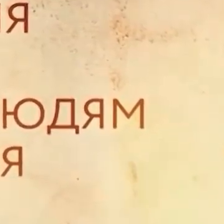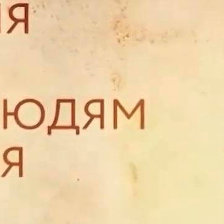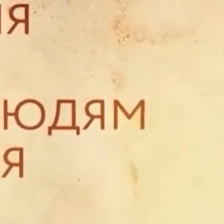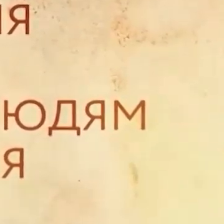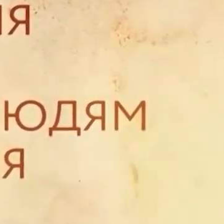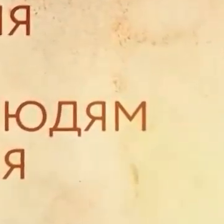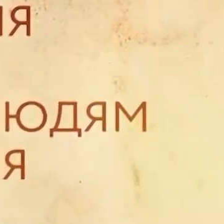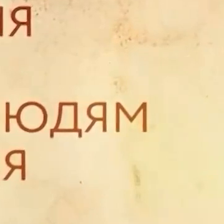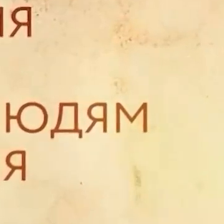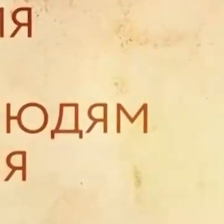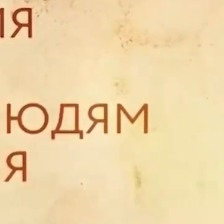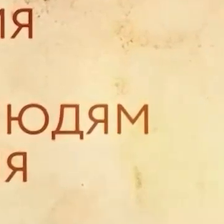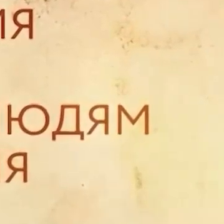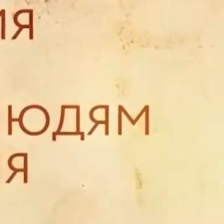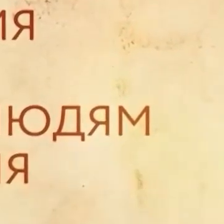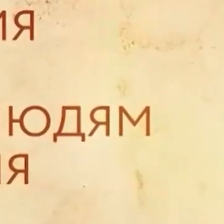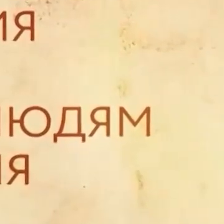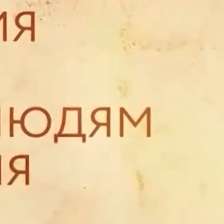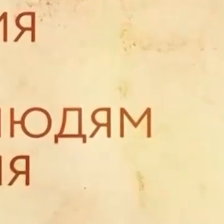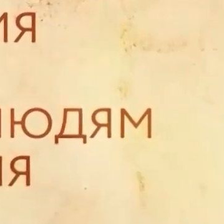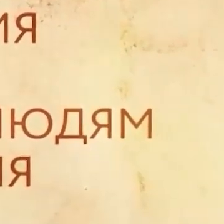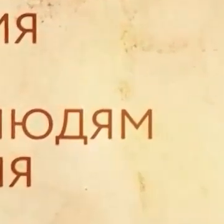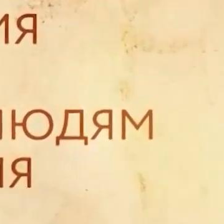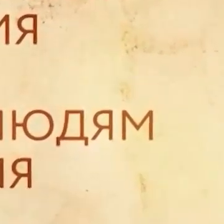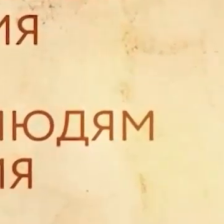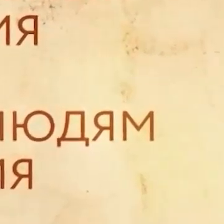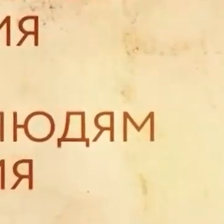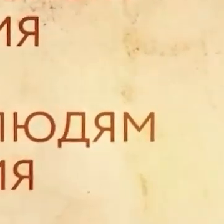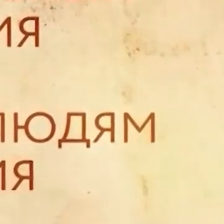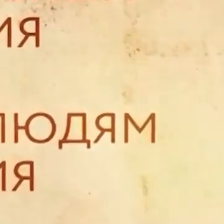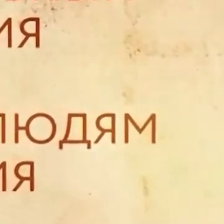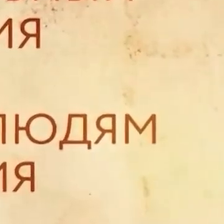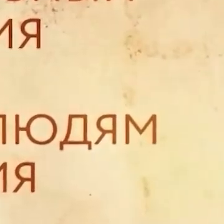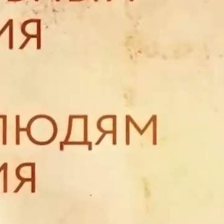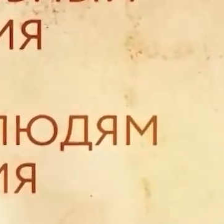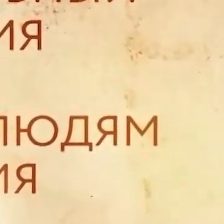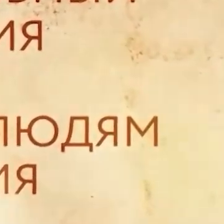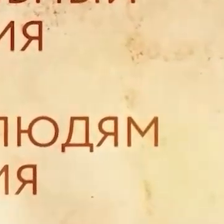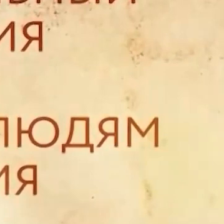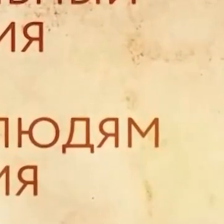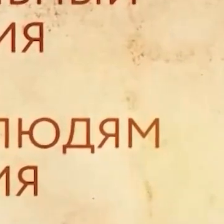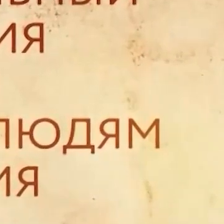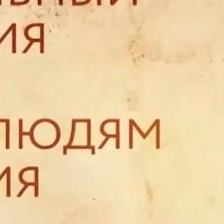христовой церкви прошедшей в земной жизни деятельный путь очищения от страстей и оставившей